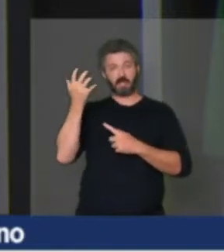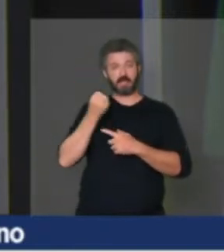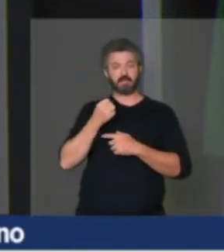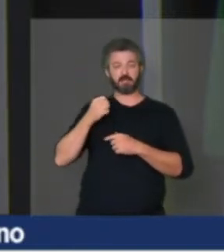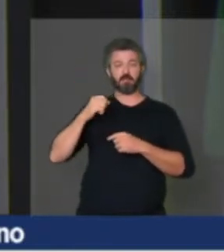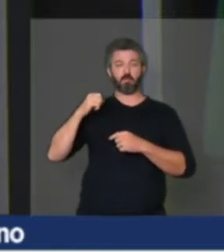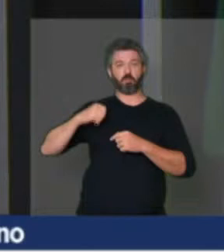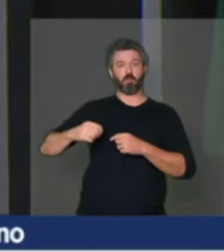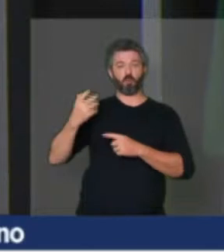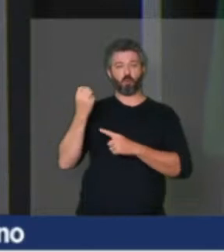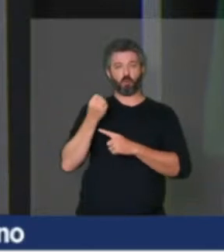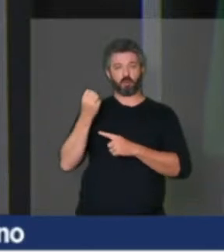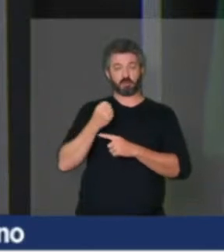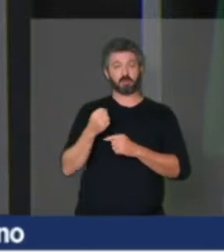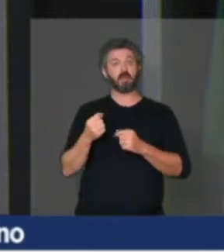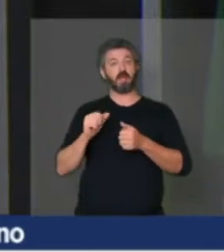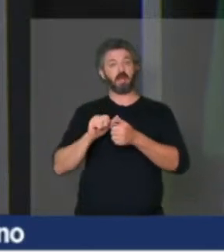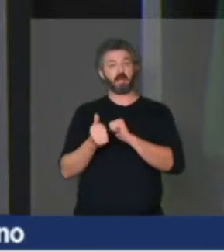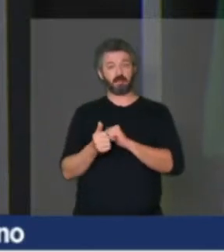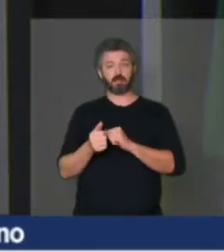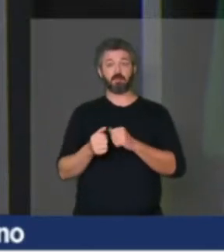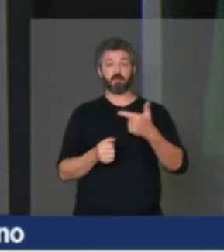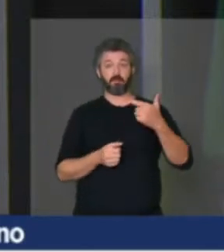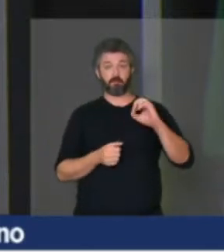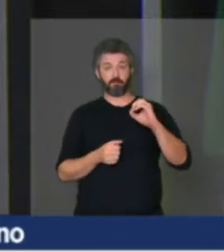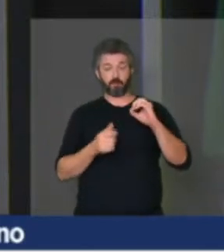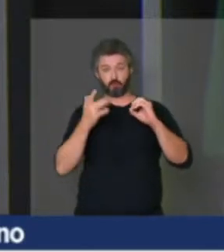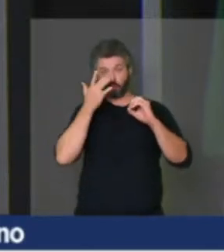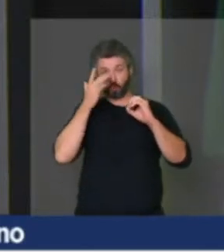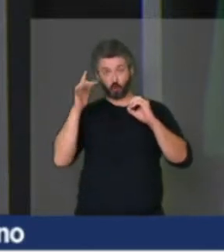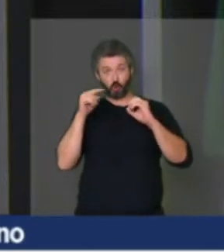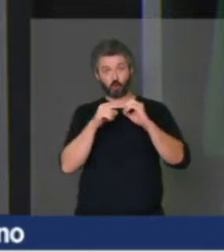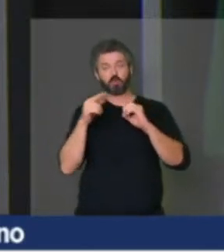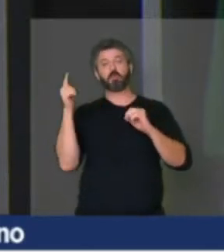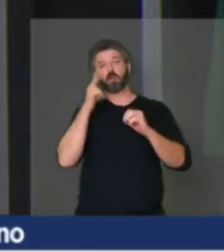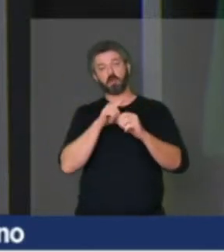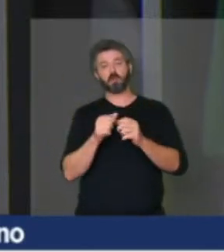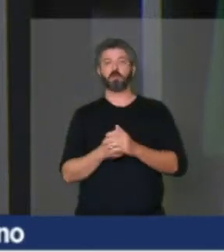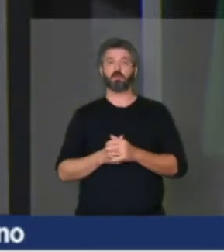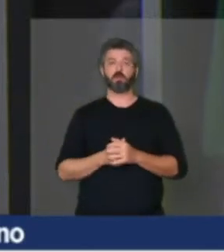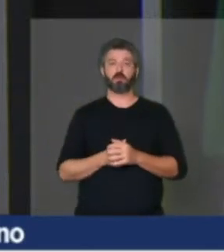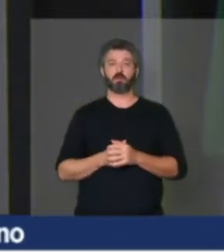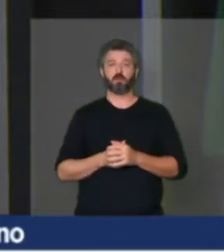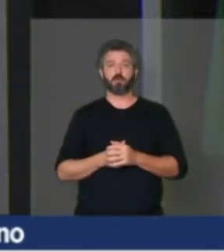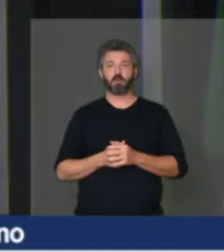22 MEDALHAS DE OURO OBTIDAS. O BRASIL TEVE RECORDE DE OUROS COM 22 MEDALHAS SUPERANDO AS 21 DOS JOGOS DE LONDRES DE